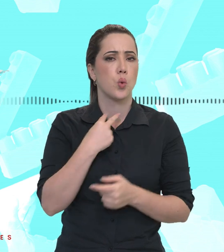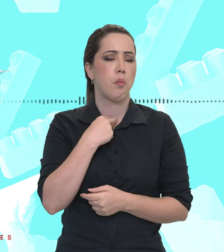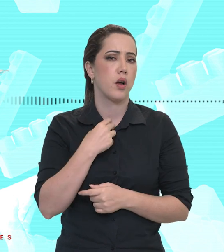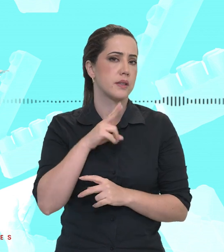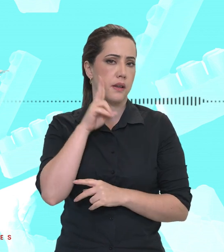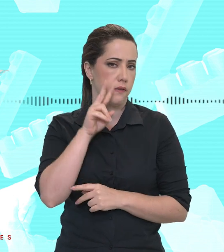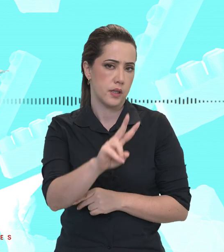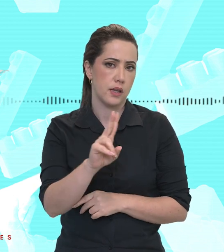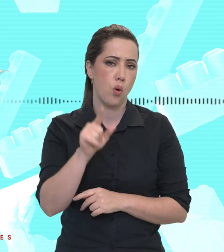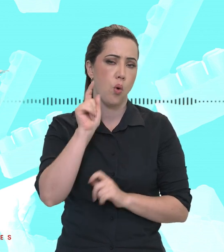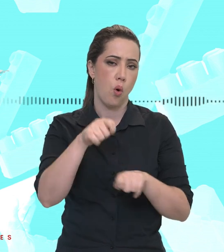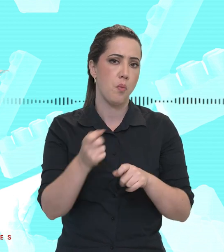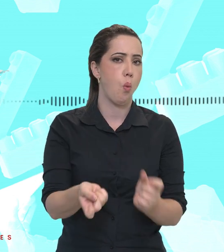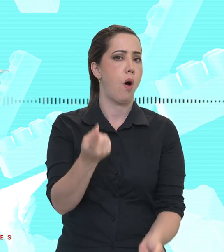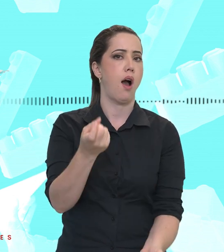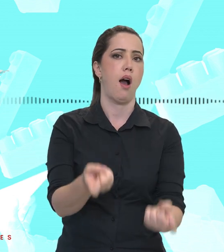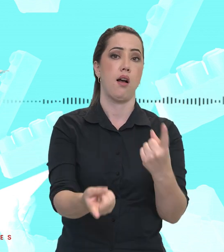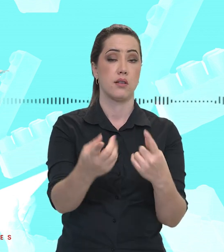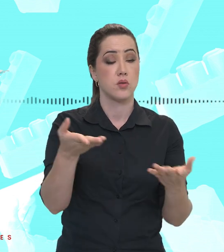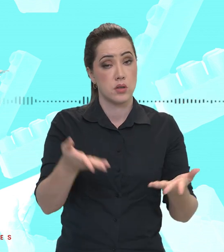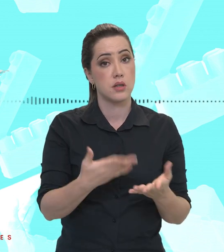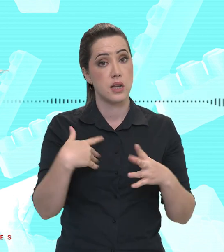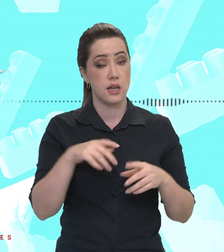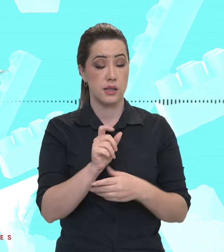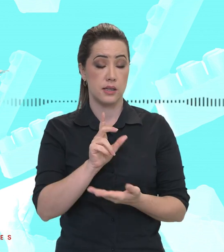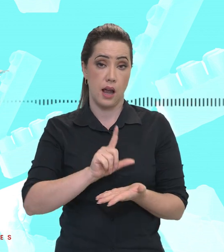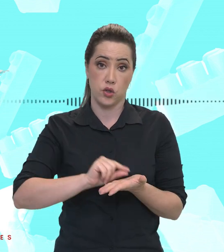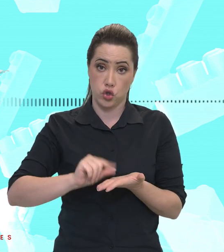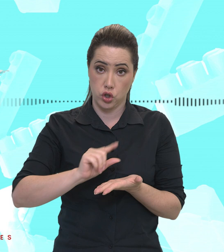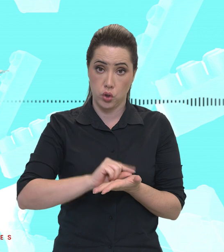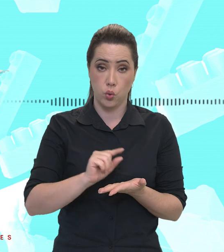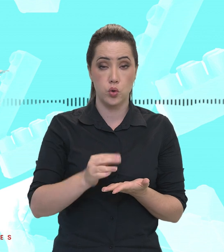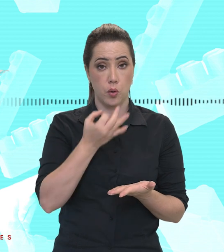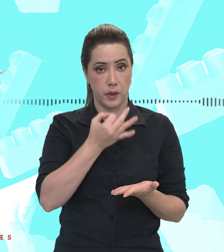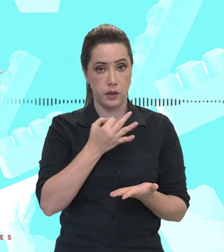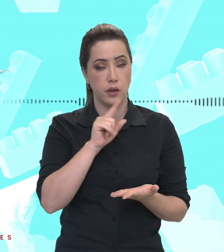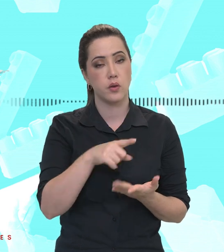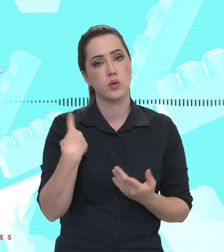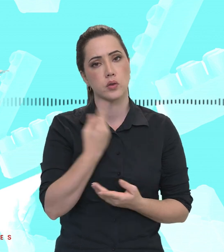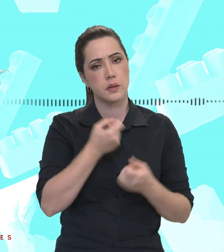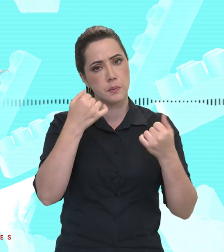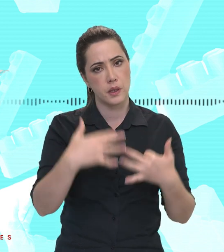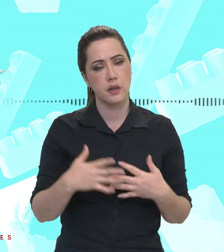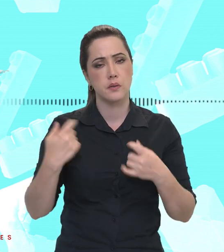nonetheless be considered as an orphan or neglected disease. [Leitura da tradução em português] Com base em sua prevalência, a síndrome de Tourette não pode ser considerada uma condição rara. Neste artigo de opinião, no entanto, afirmamos